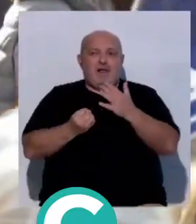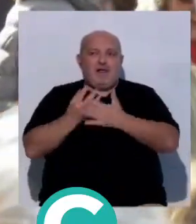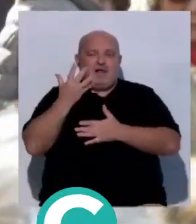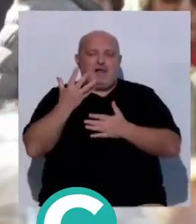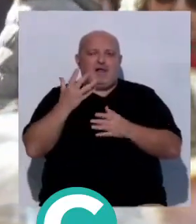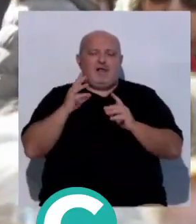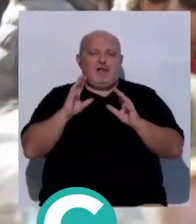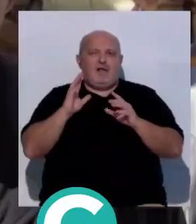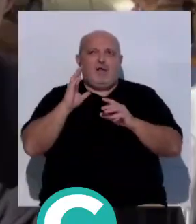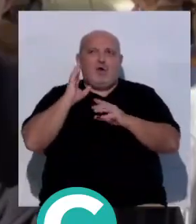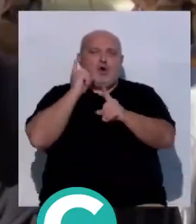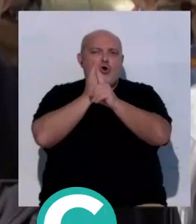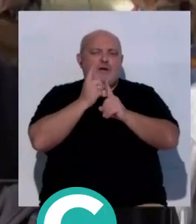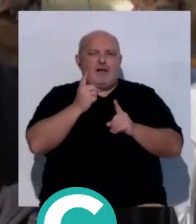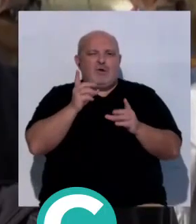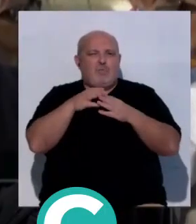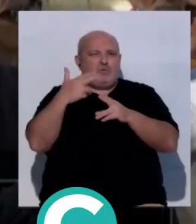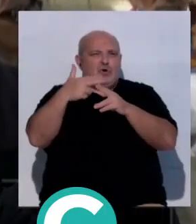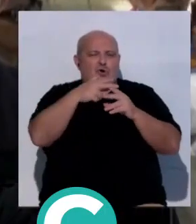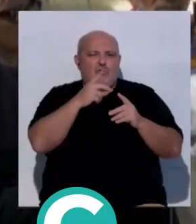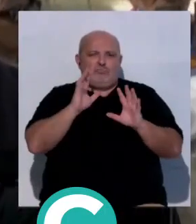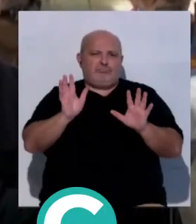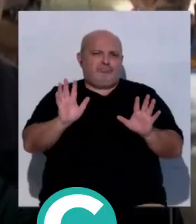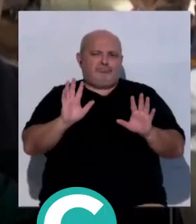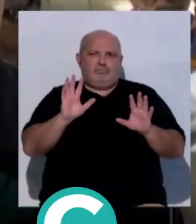sede de cualquier partido lo dije el partido socialista pero digo a quea gaitana Nosotros